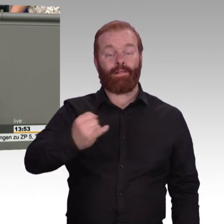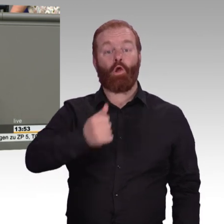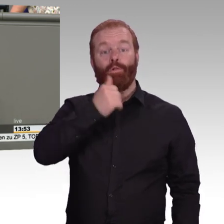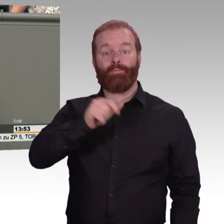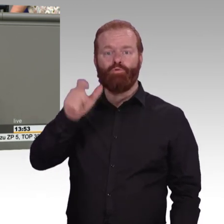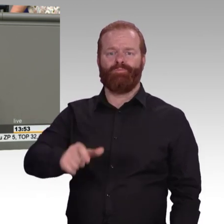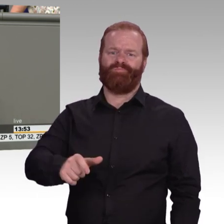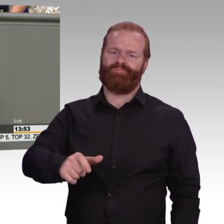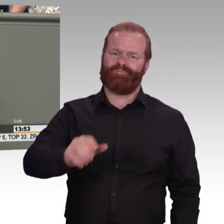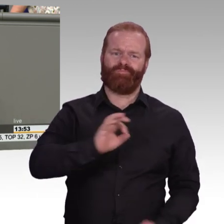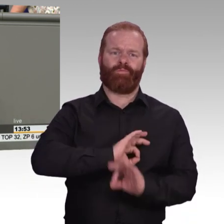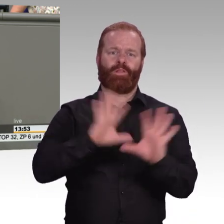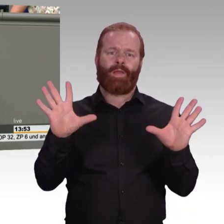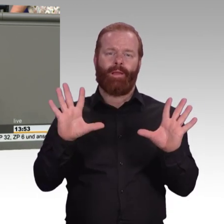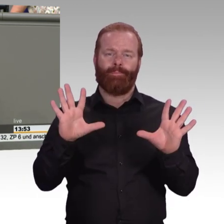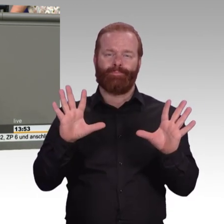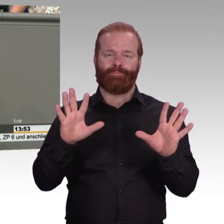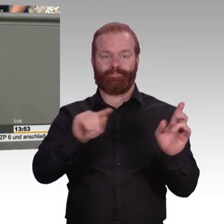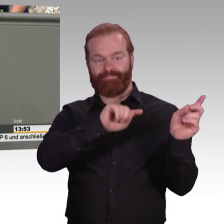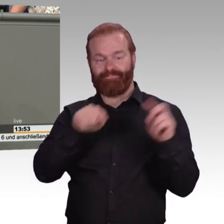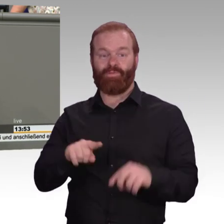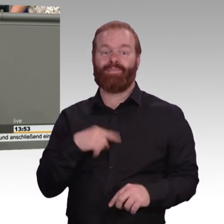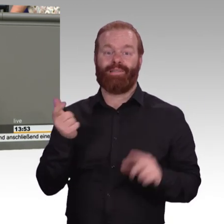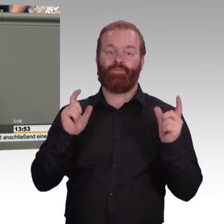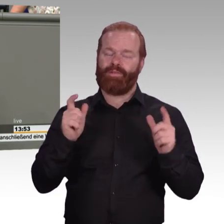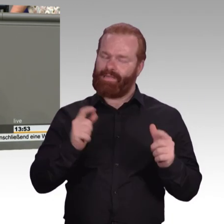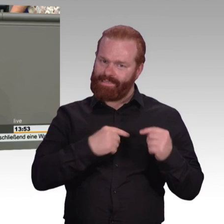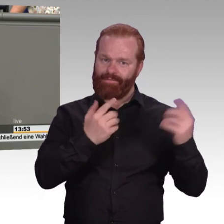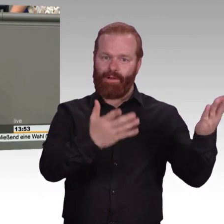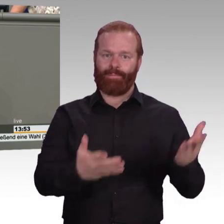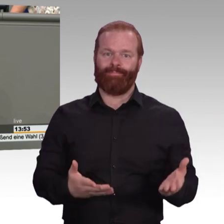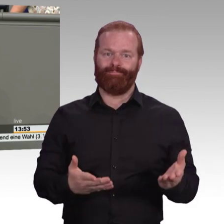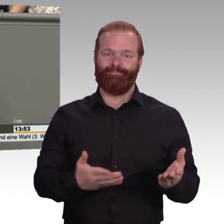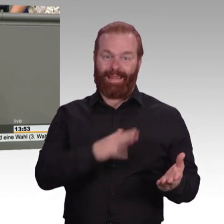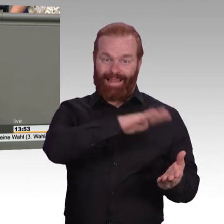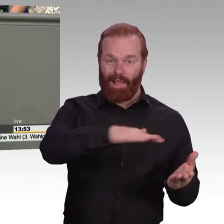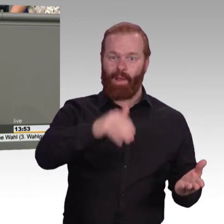wird es in diesem Jahr hoffentlich endlich soweit sein. Wenn Sie, liebe Kolleginnen und Kollegen,